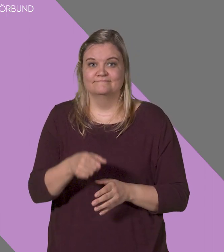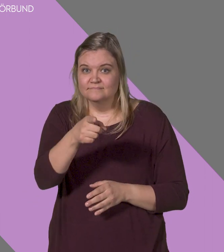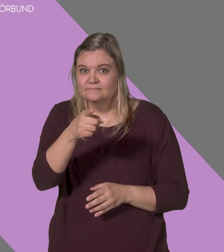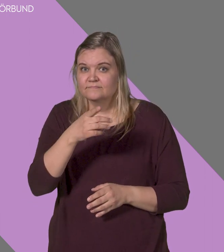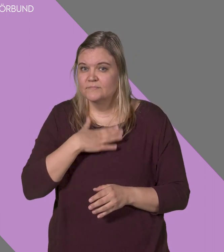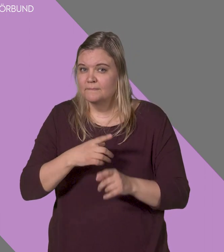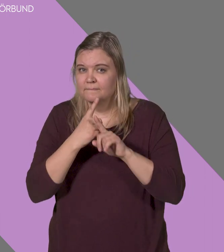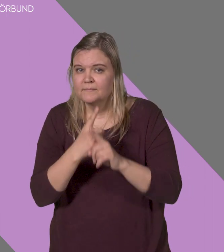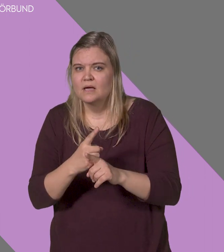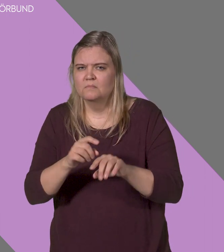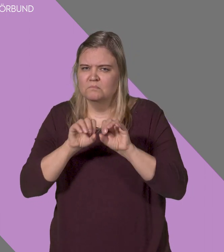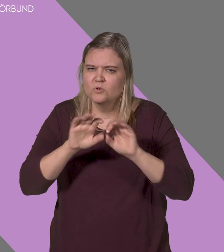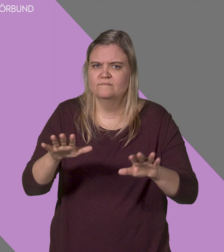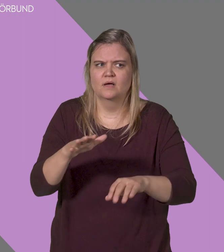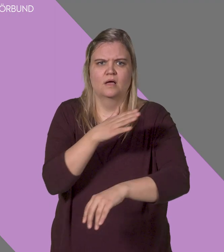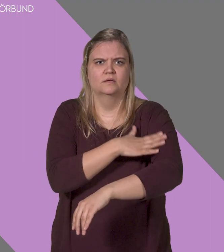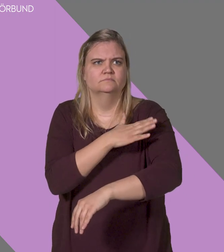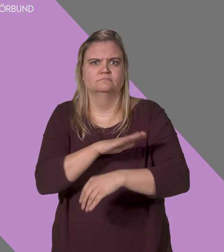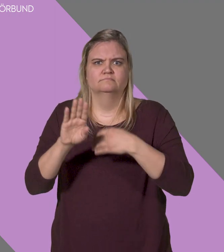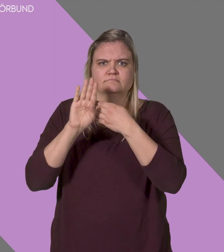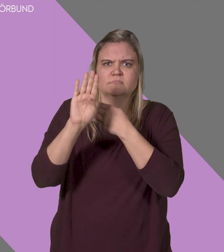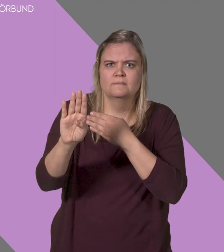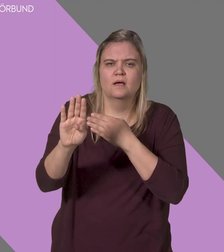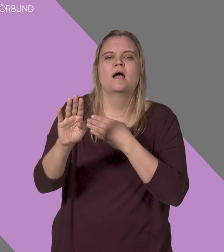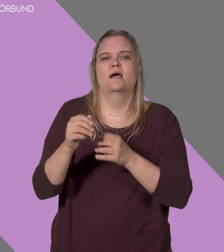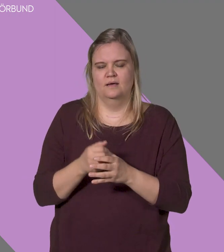Om du vill vara med och påverka tjänstens framtid -